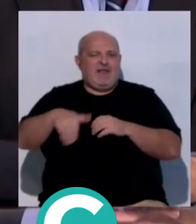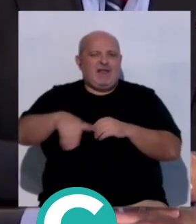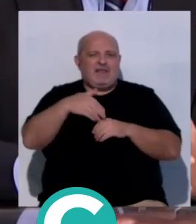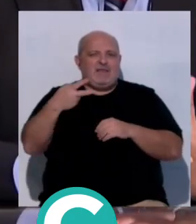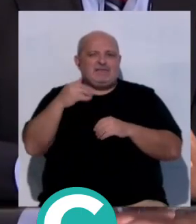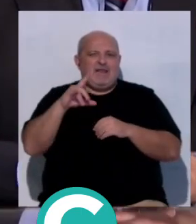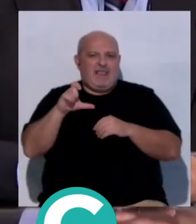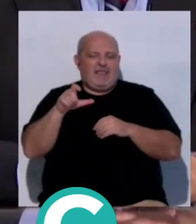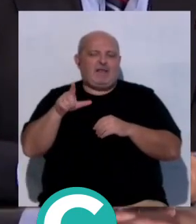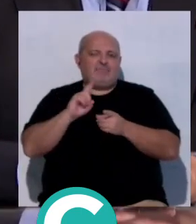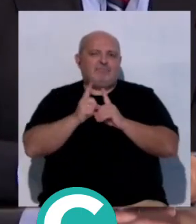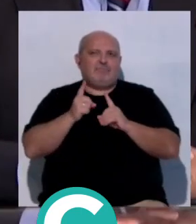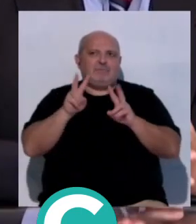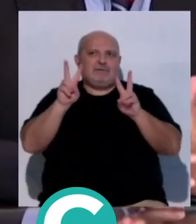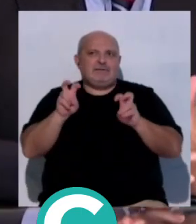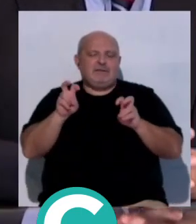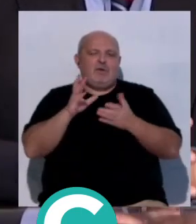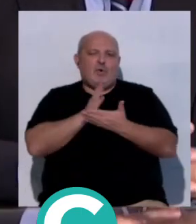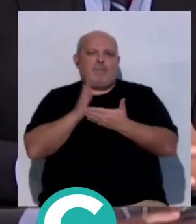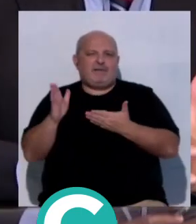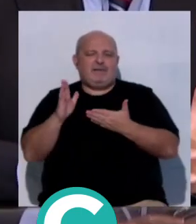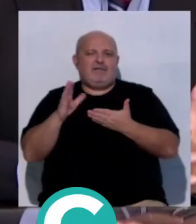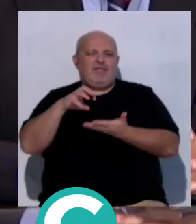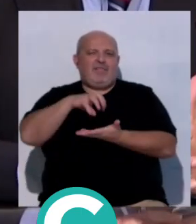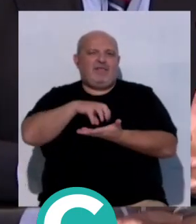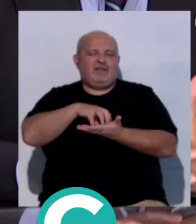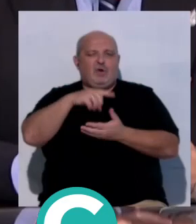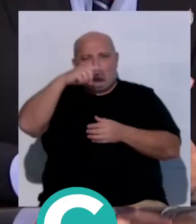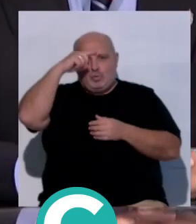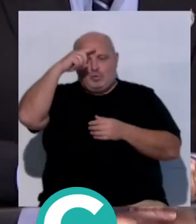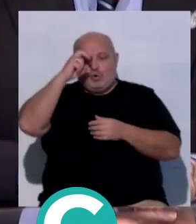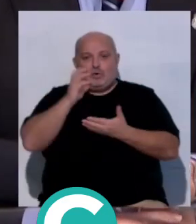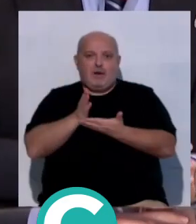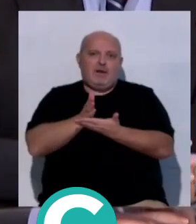convertirla en una en una parte en un centro cultural y por otra parte en una residencia